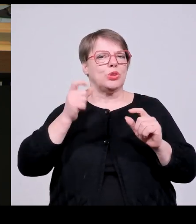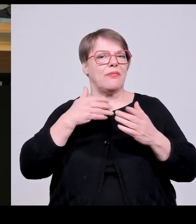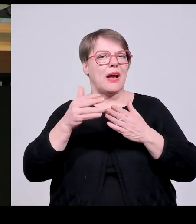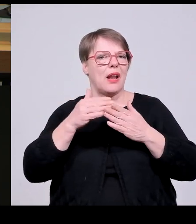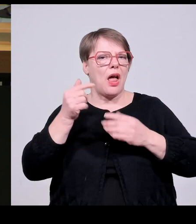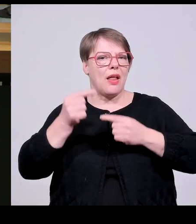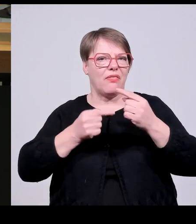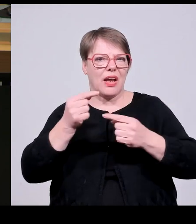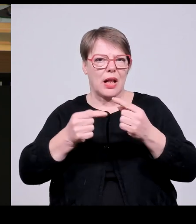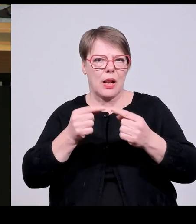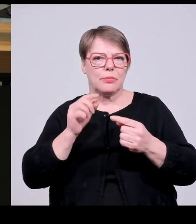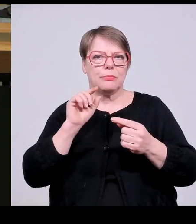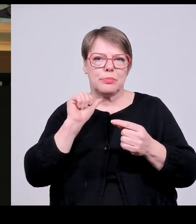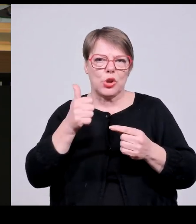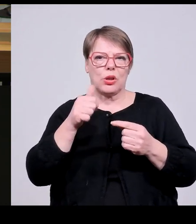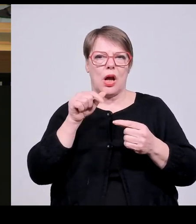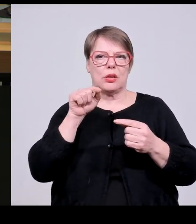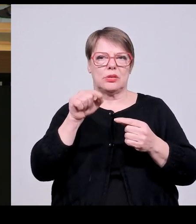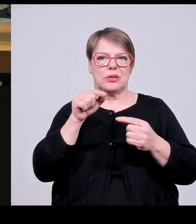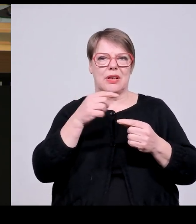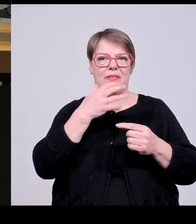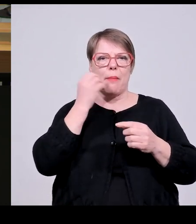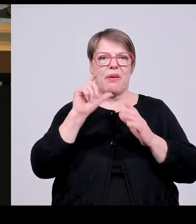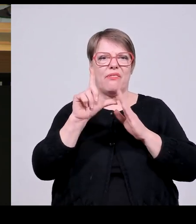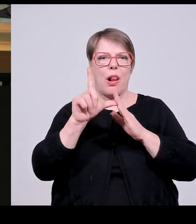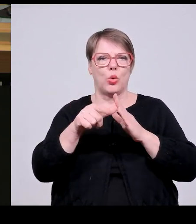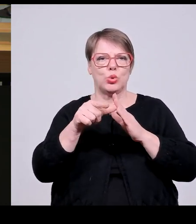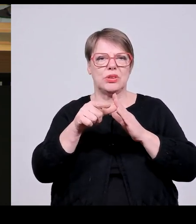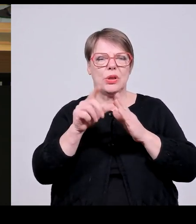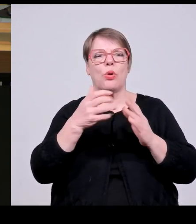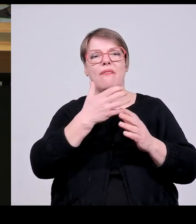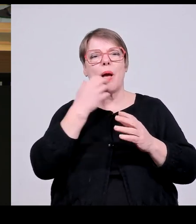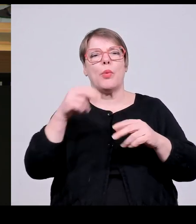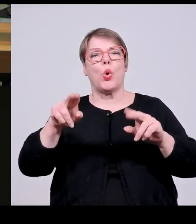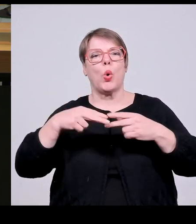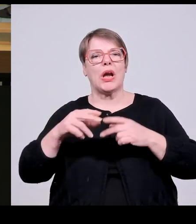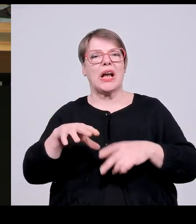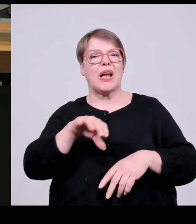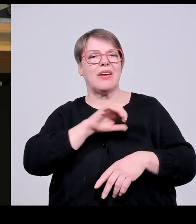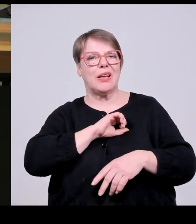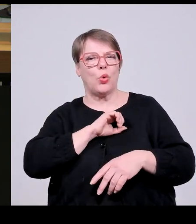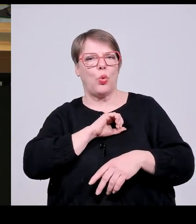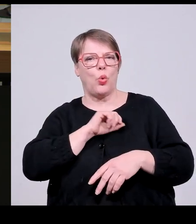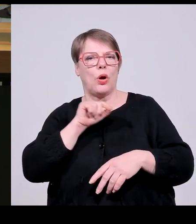Die größte Herausforderung ist jedoch die Dekabonisierung der Fernwärme Dazu wollen wir die Abwärme Nutzung, zum Beispiel